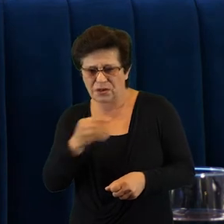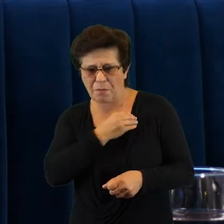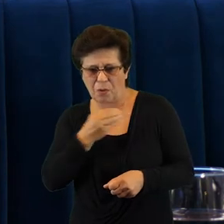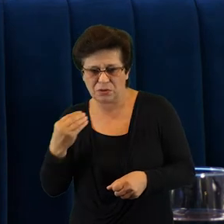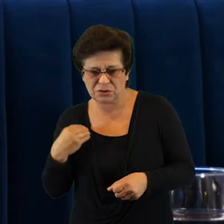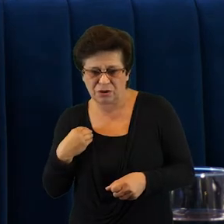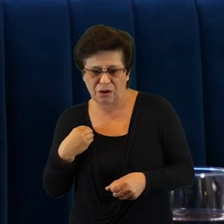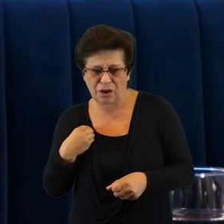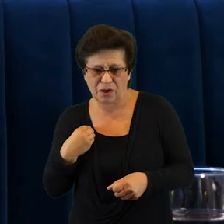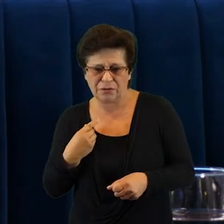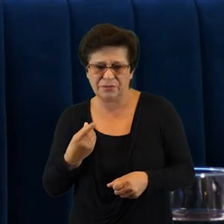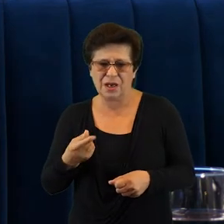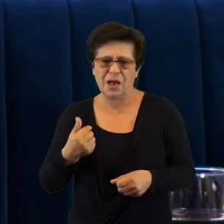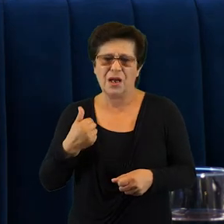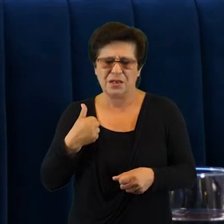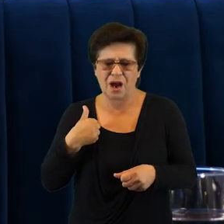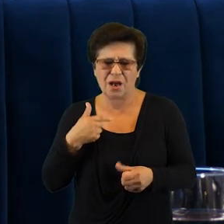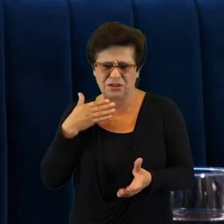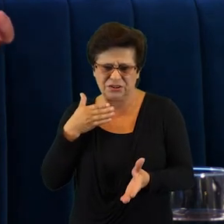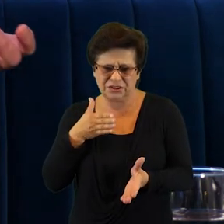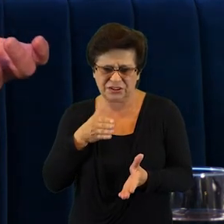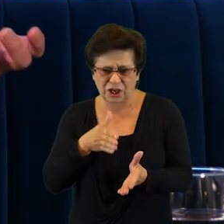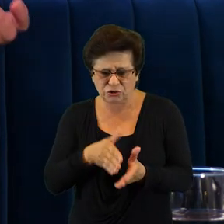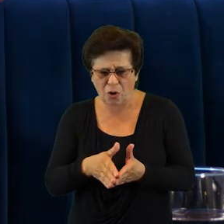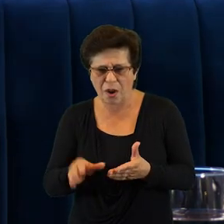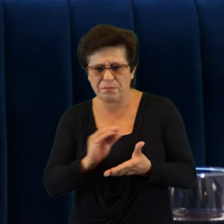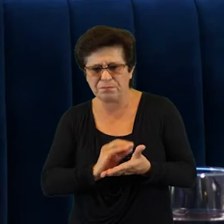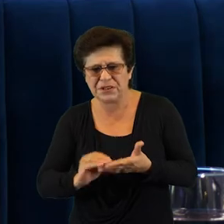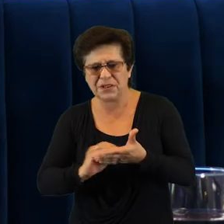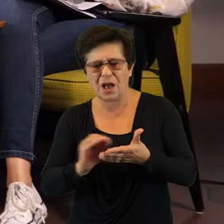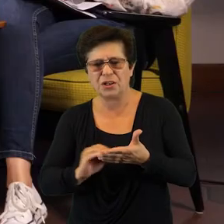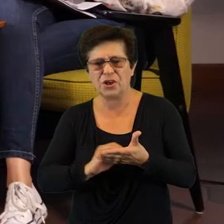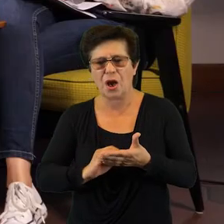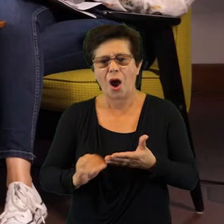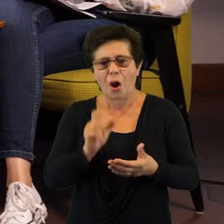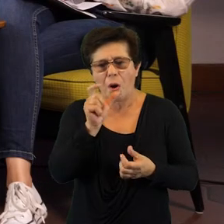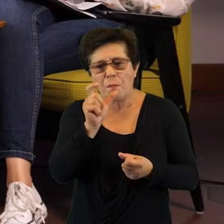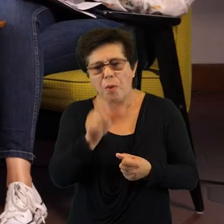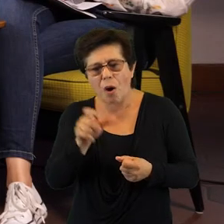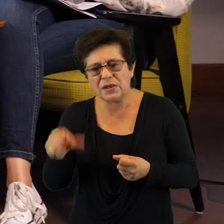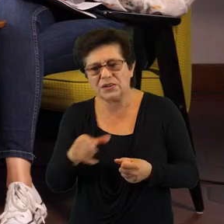to wie pan, ja zacząłem wydawać taką antologię poezji mało znanych narodów.